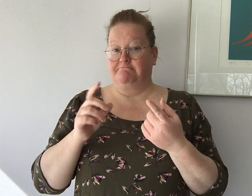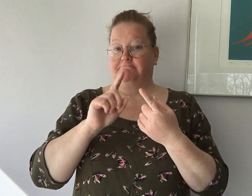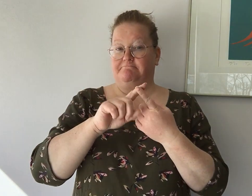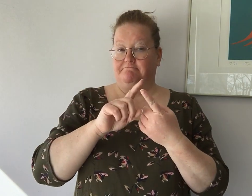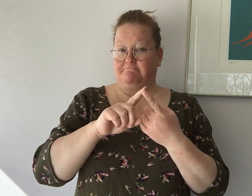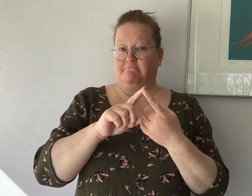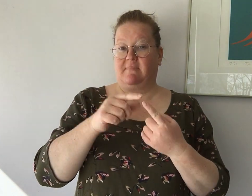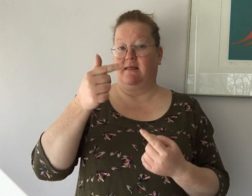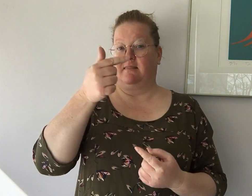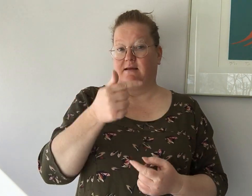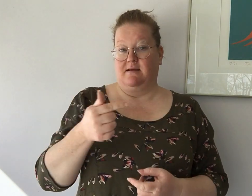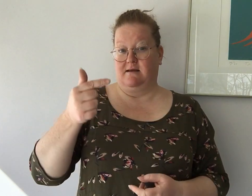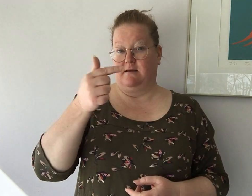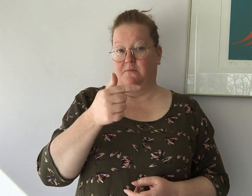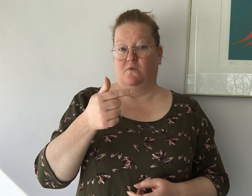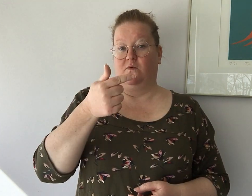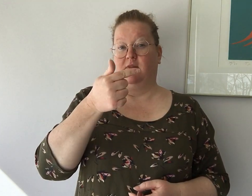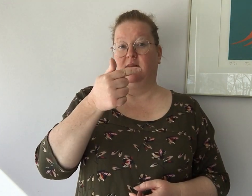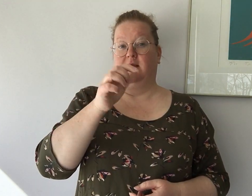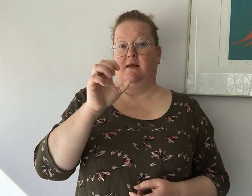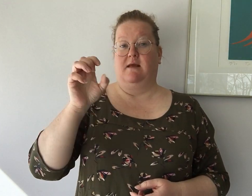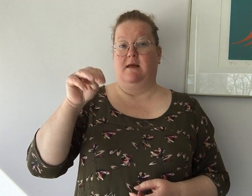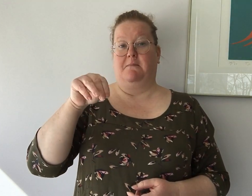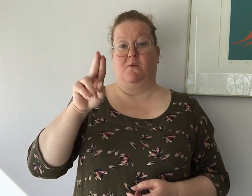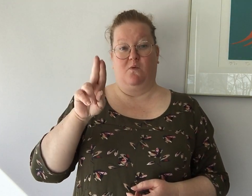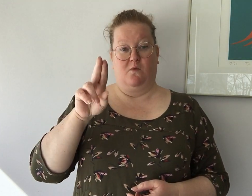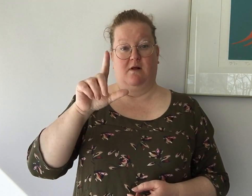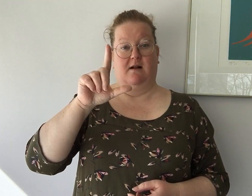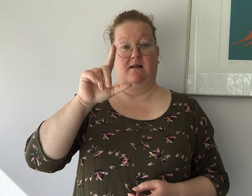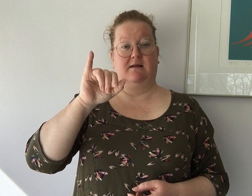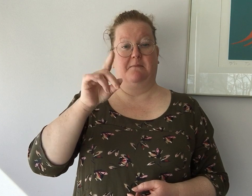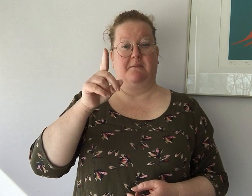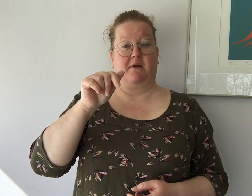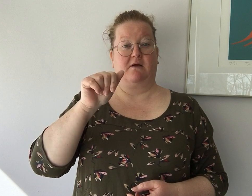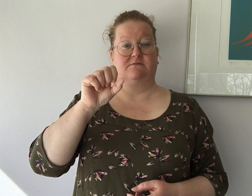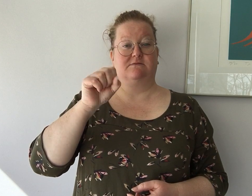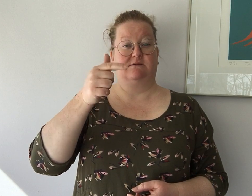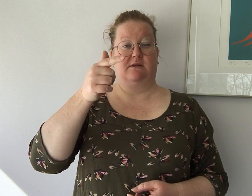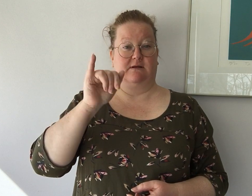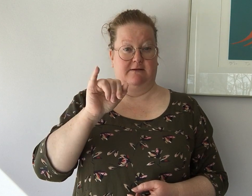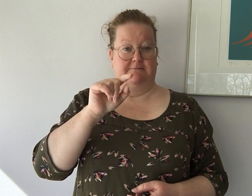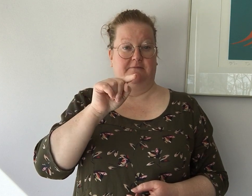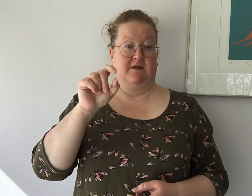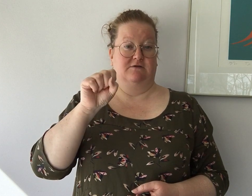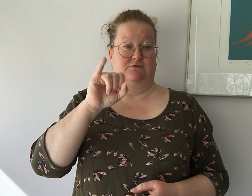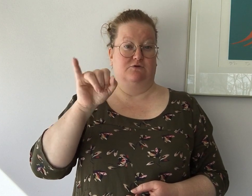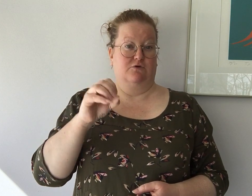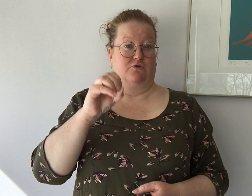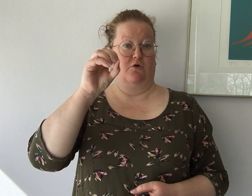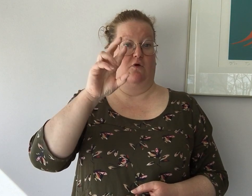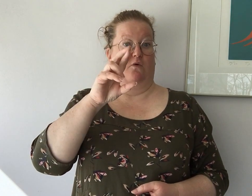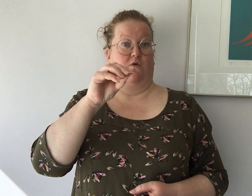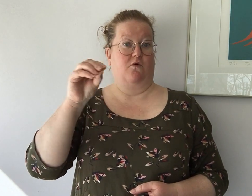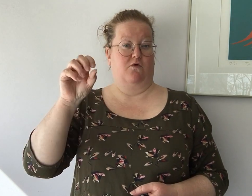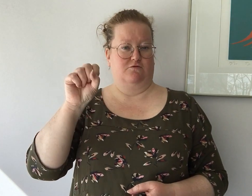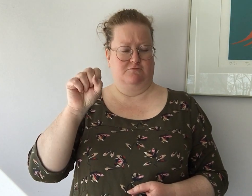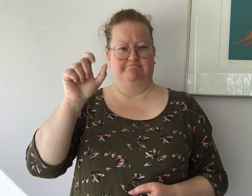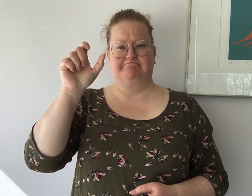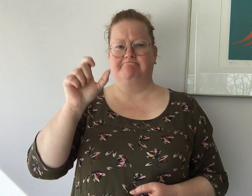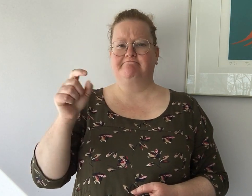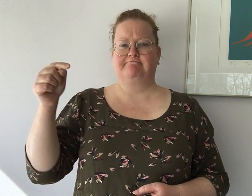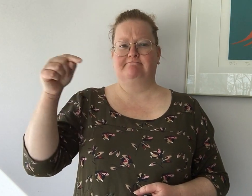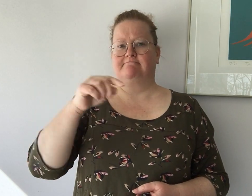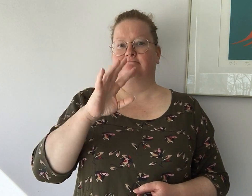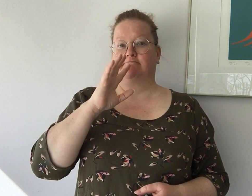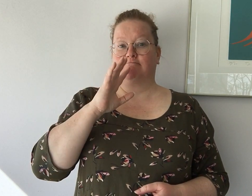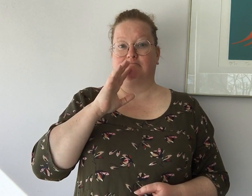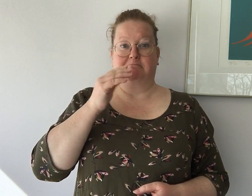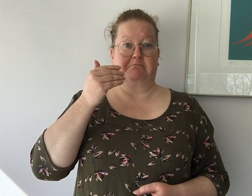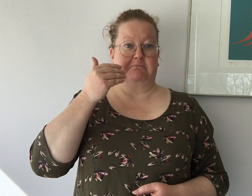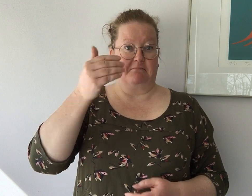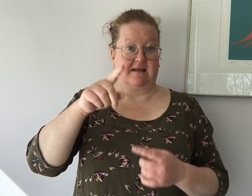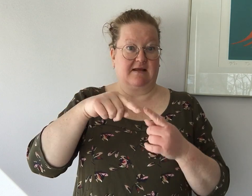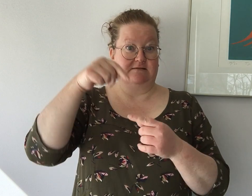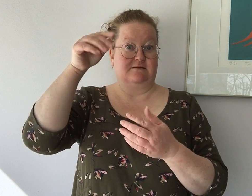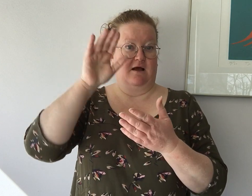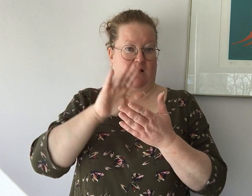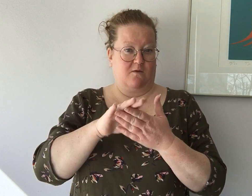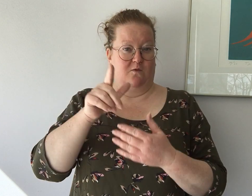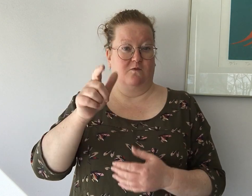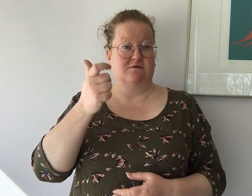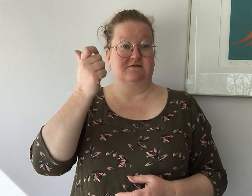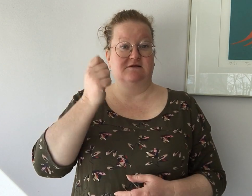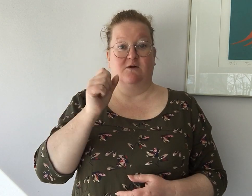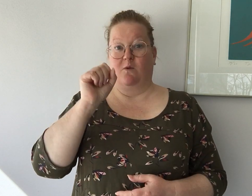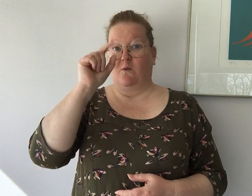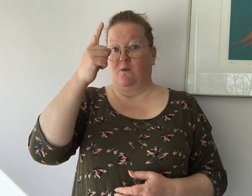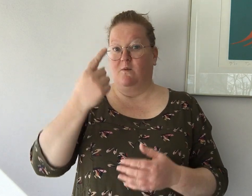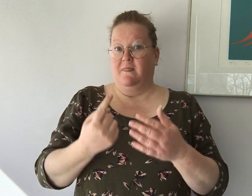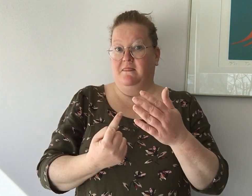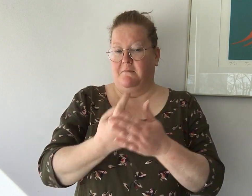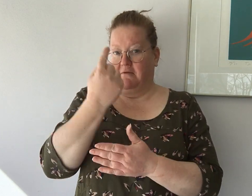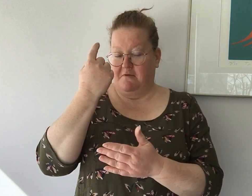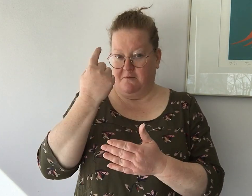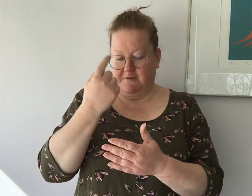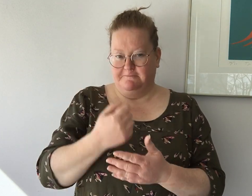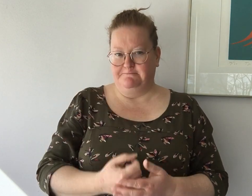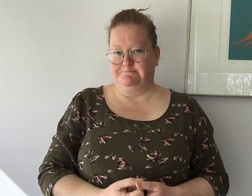Teemu Lipasti-Sjöroos kertoo kesäkuussa järjestettävästä seniorien kulttuuritapahtumasta.